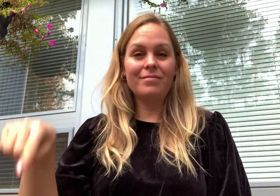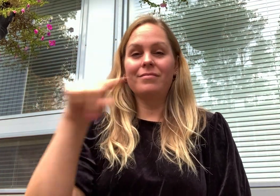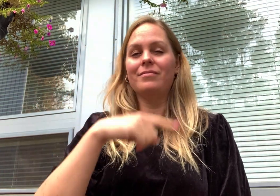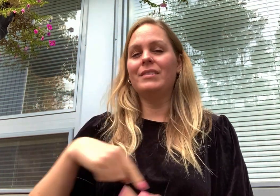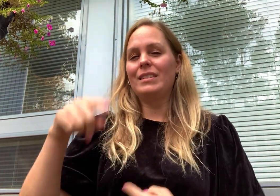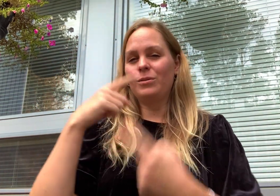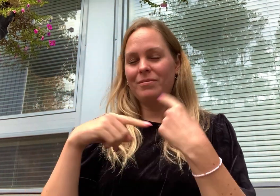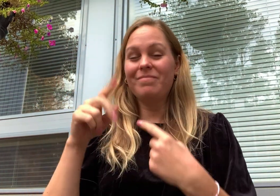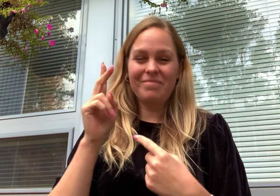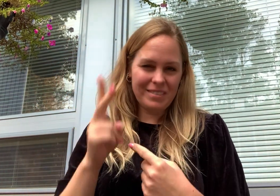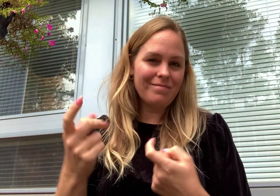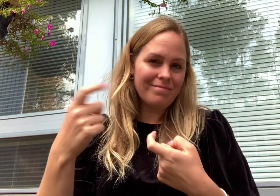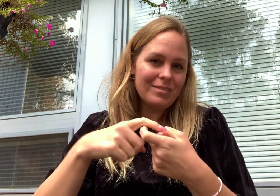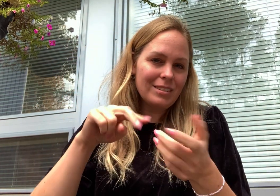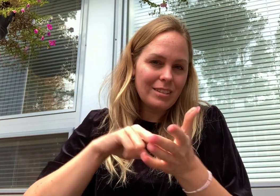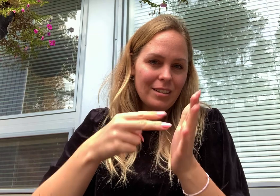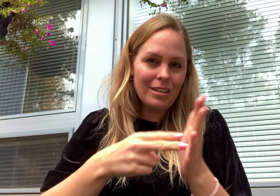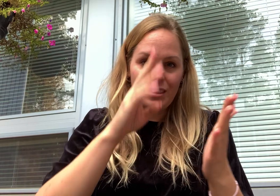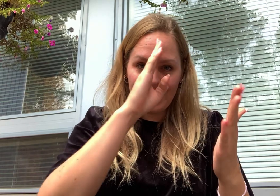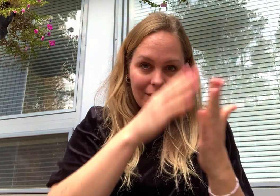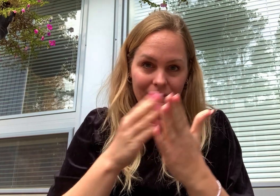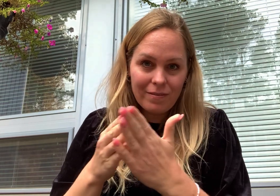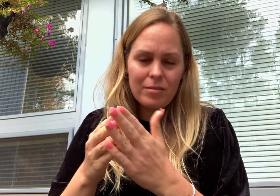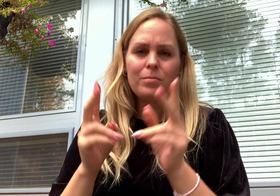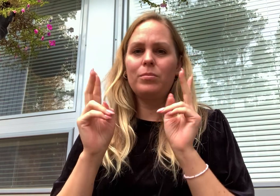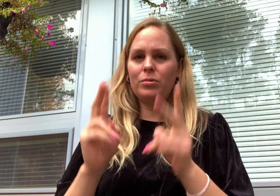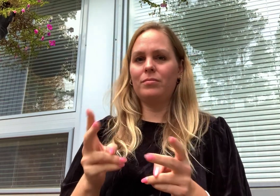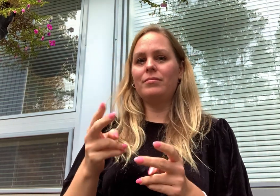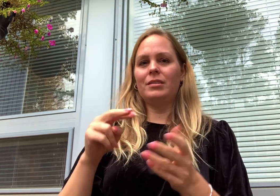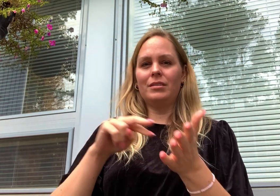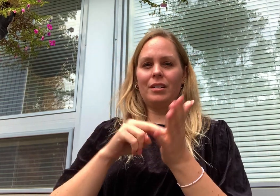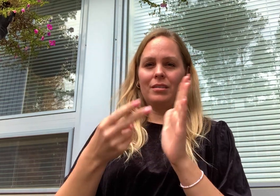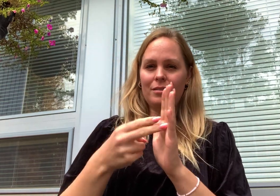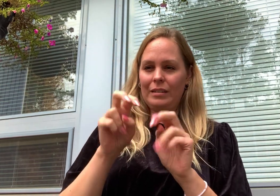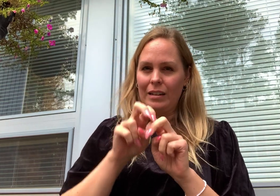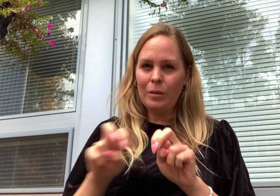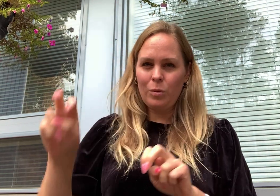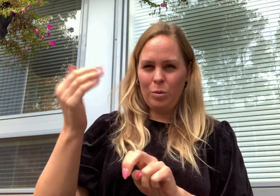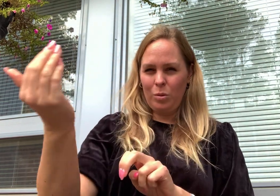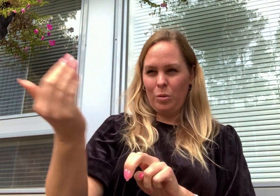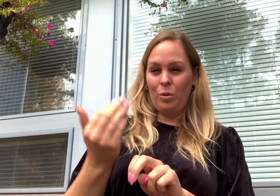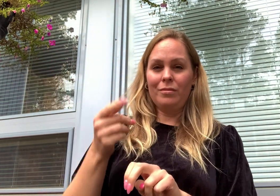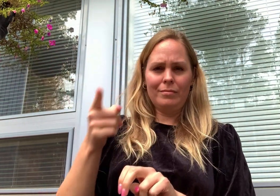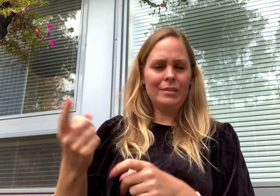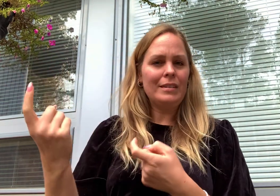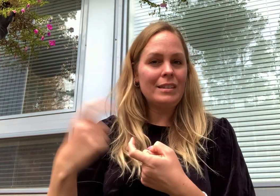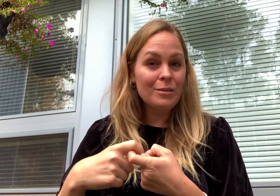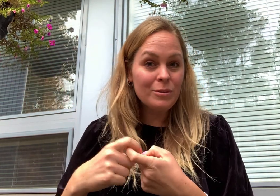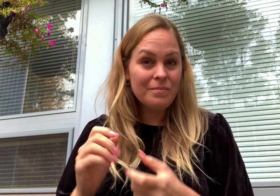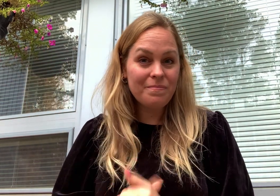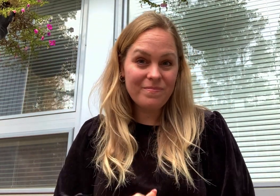aiheena on juurikin strategiset tavoitteet ja tuleva strategiakiertue.